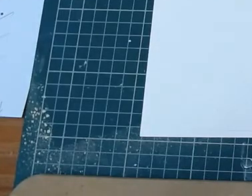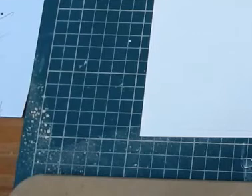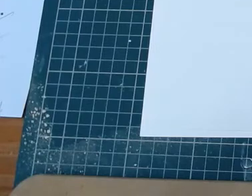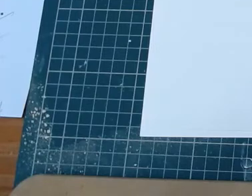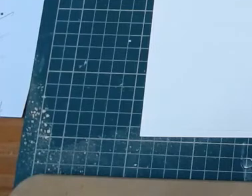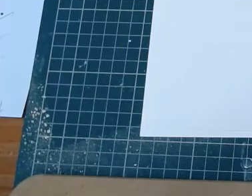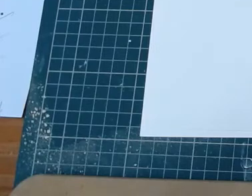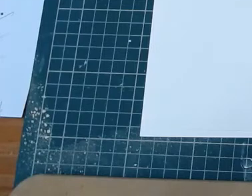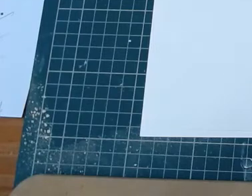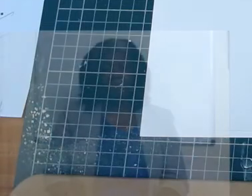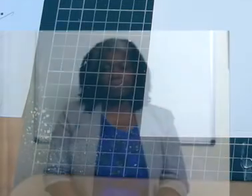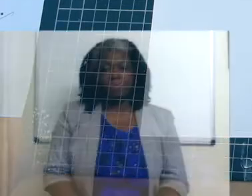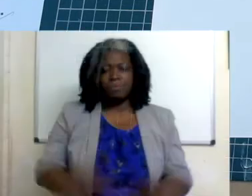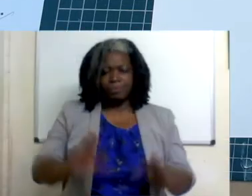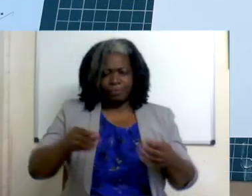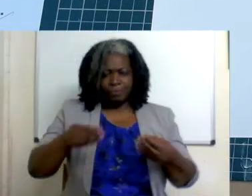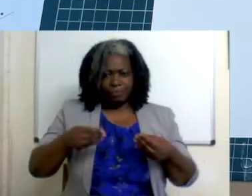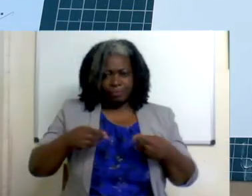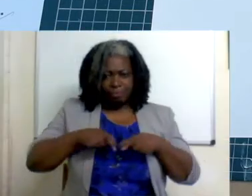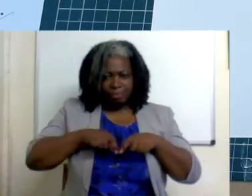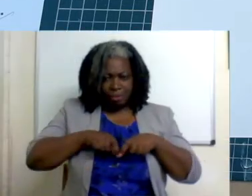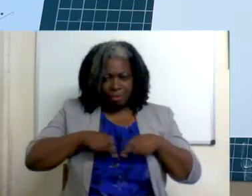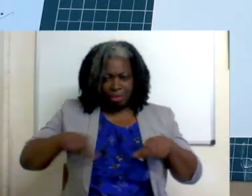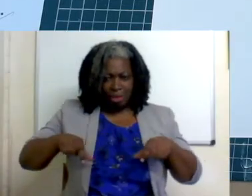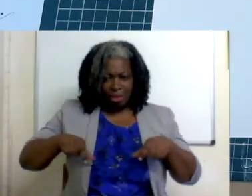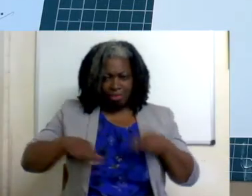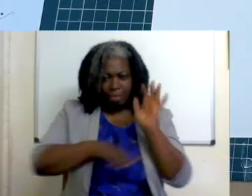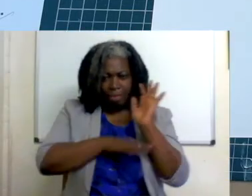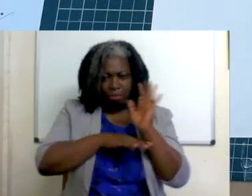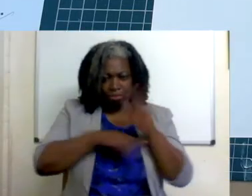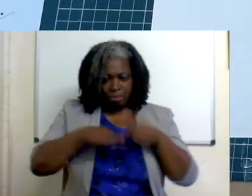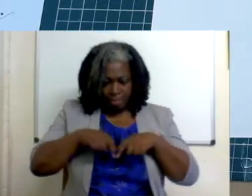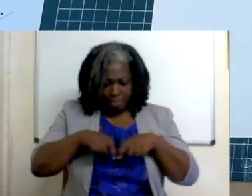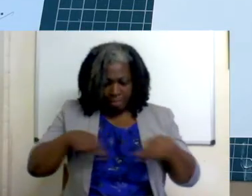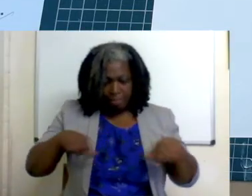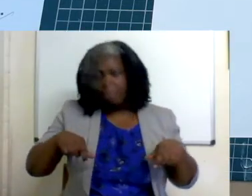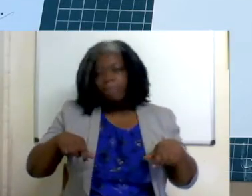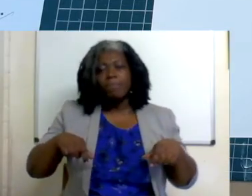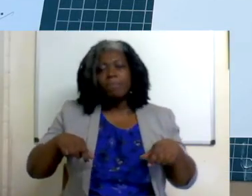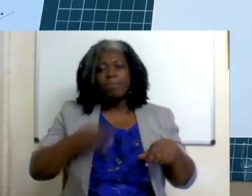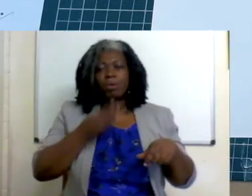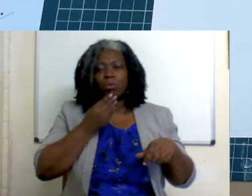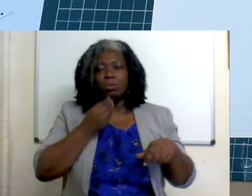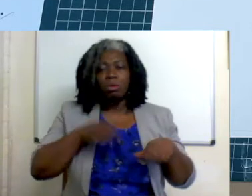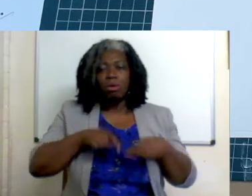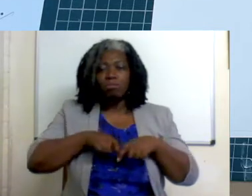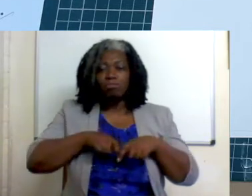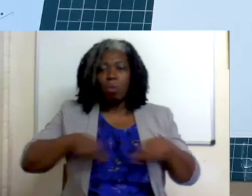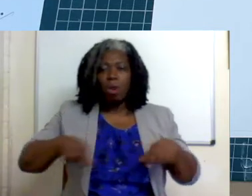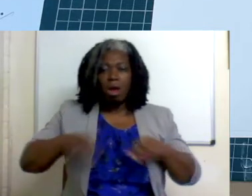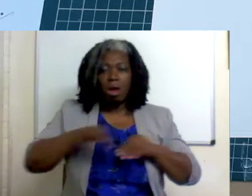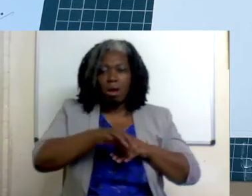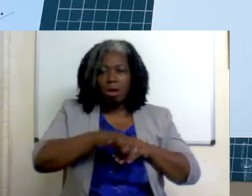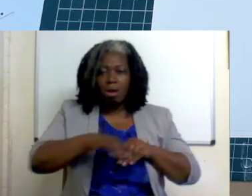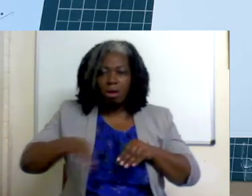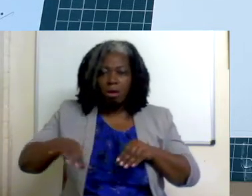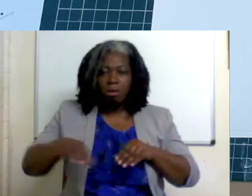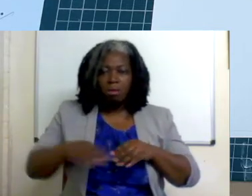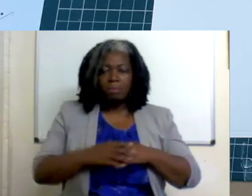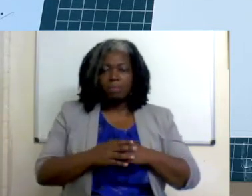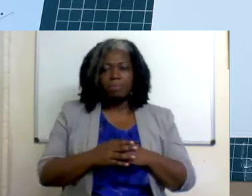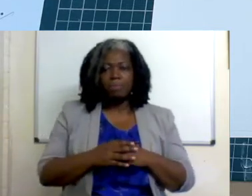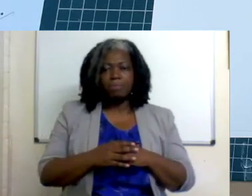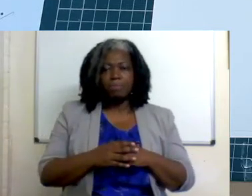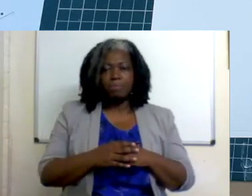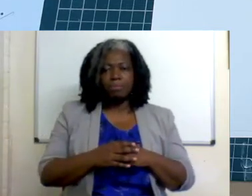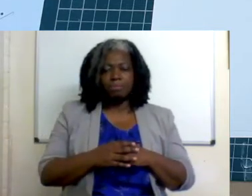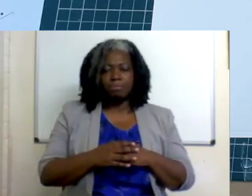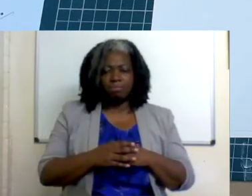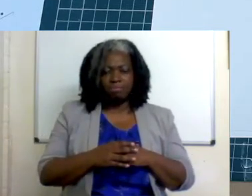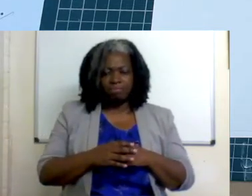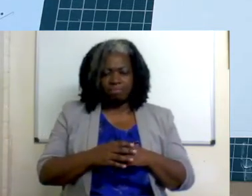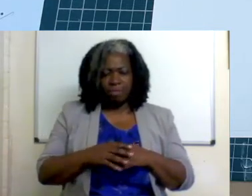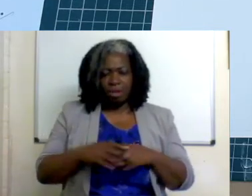coz je hodne dulezite a pouziji moje pravitko a nakreslim takovy